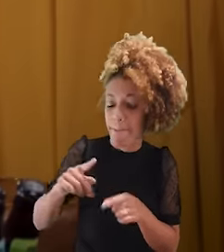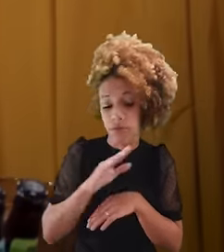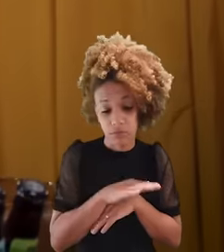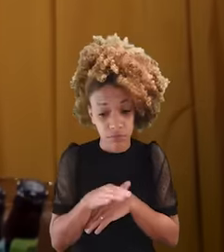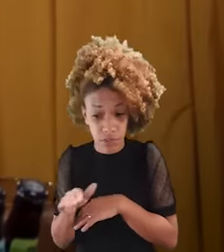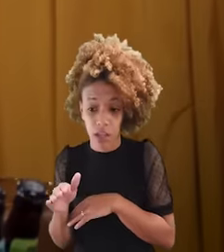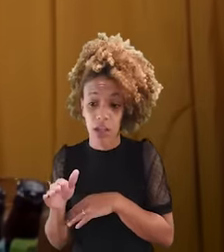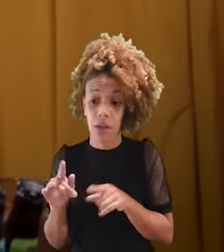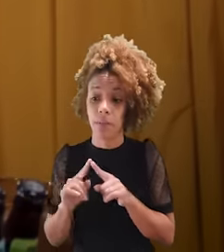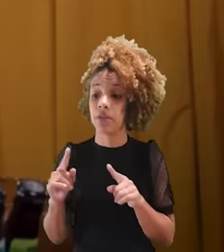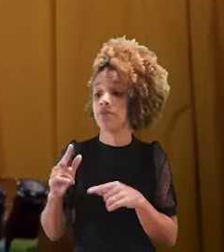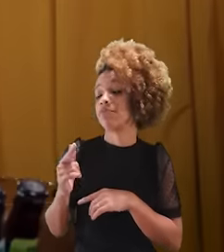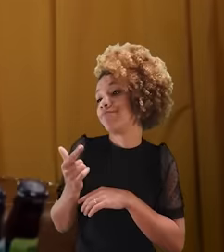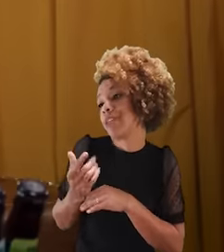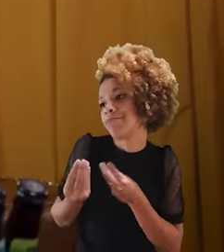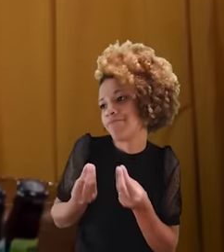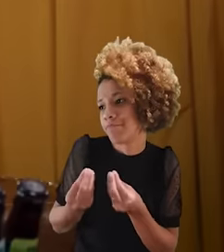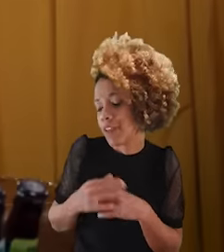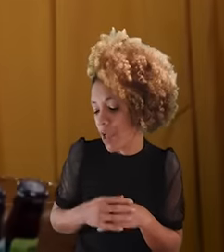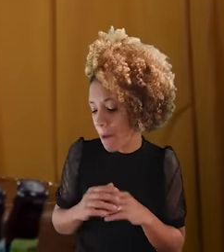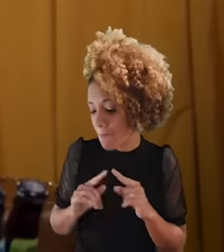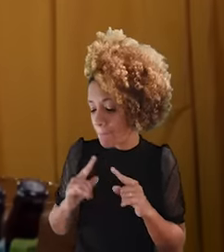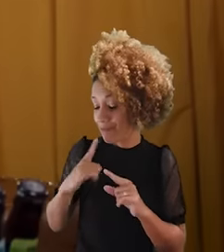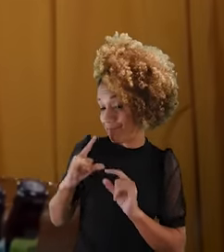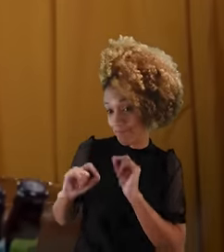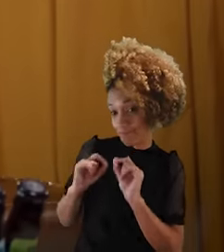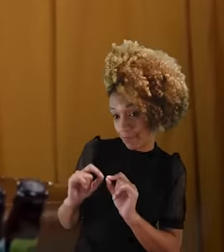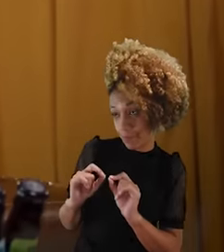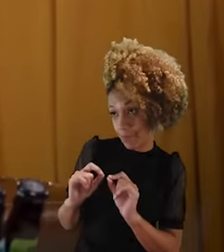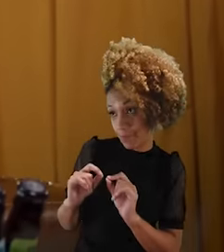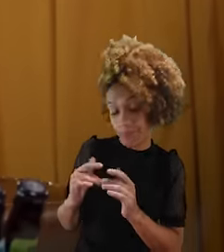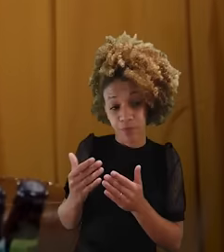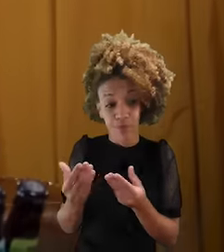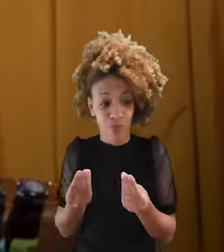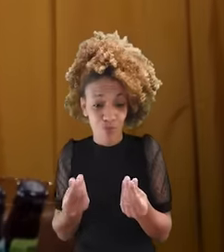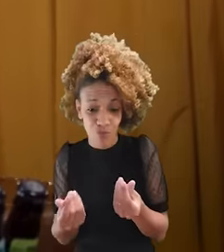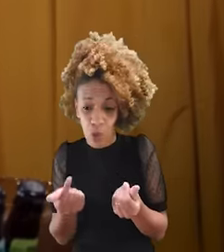que nem nas faculdades não sei posso estar falando bobagem mas Até onde eu sei não não tem assim em